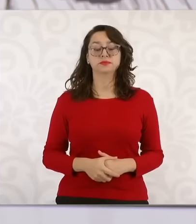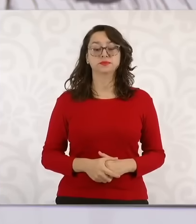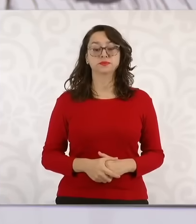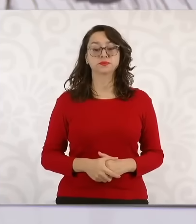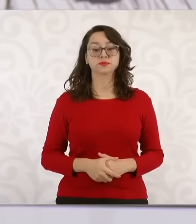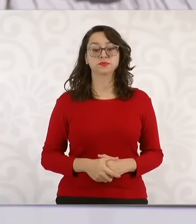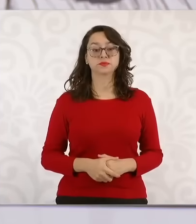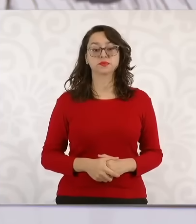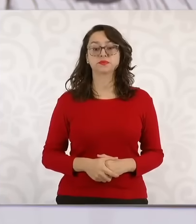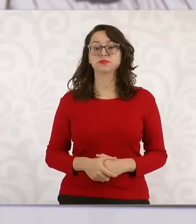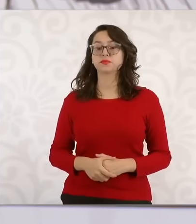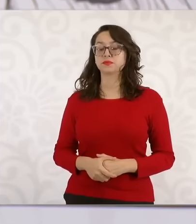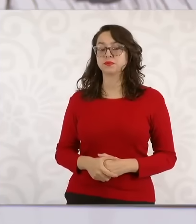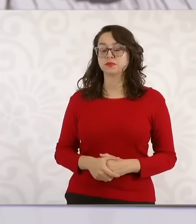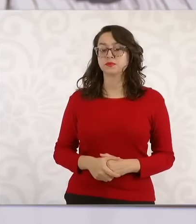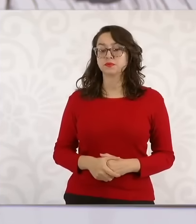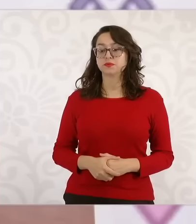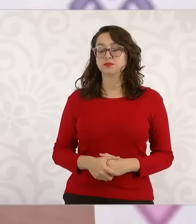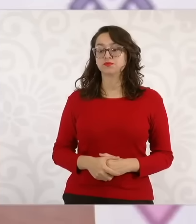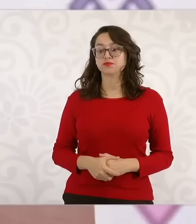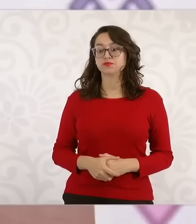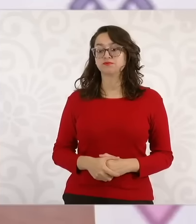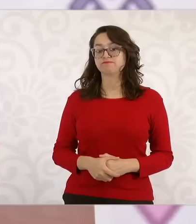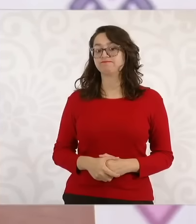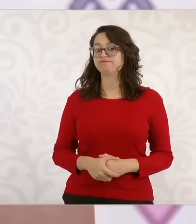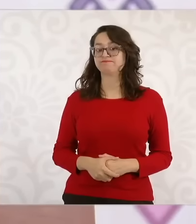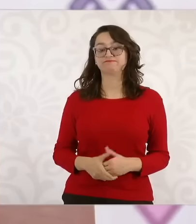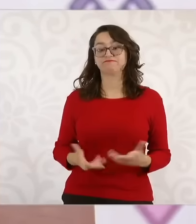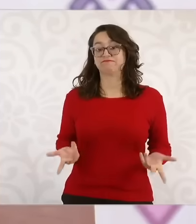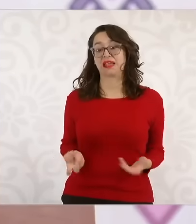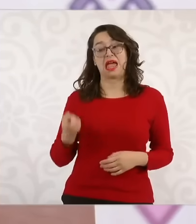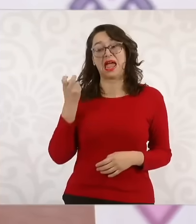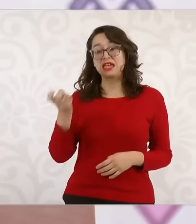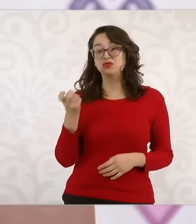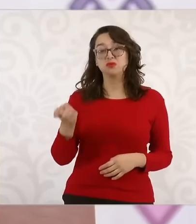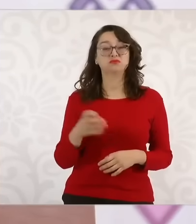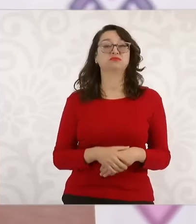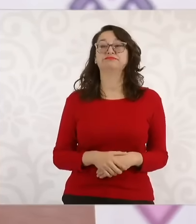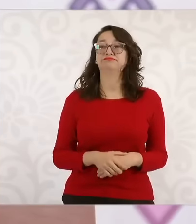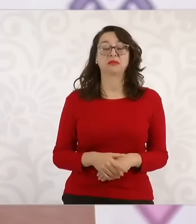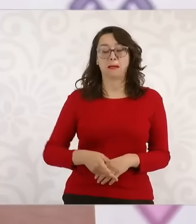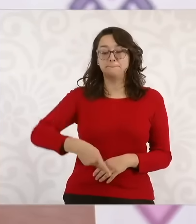gobierno resiste la presión mediática sin ceder al chantaje económico. Los periodistas y medios